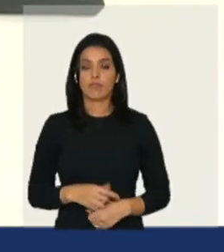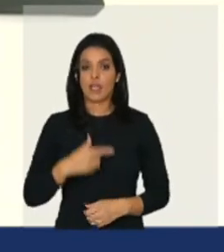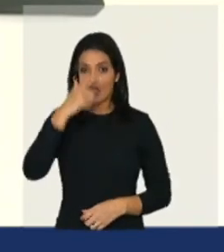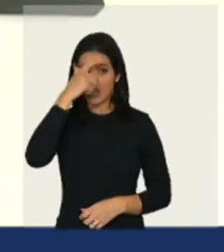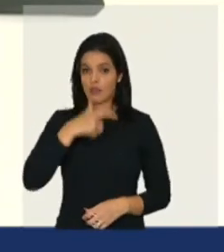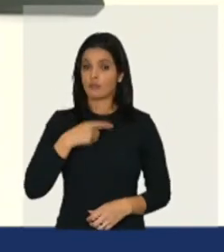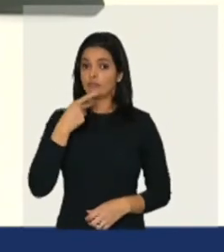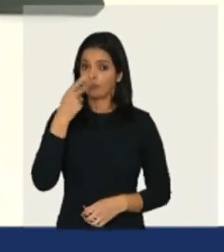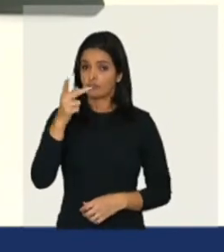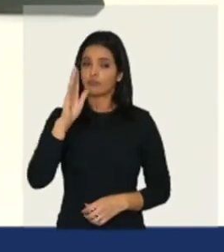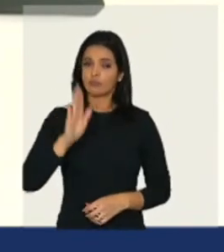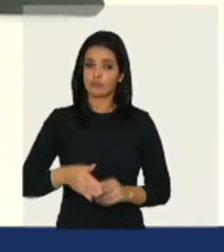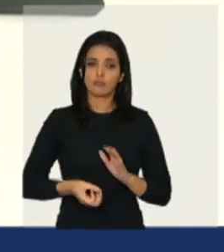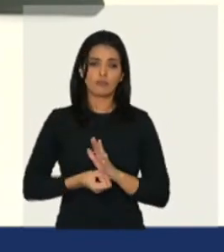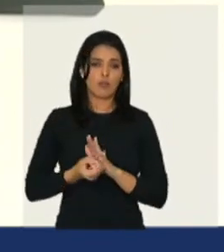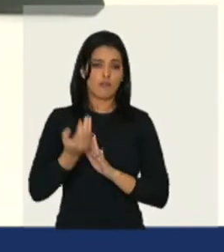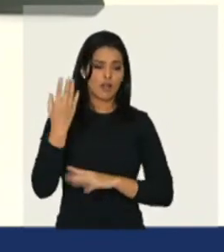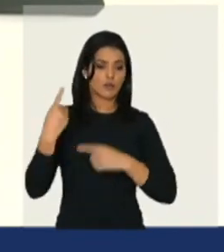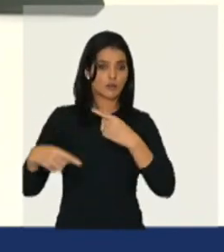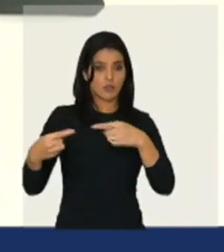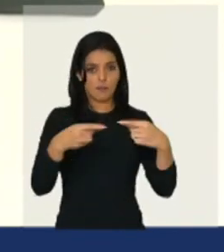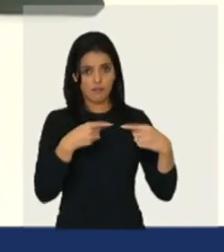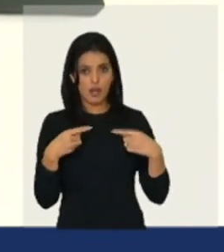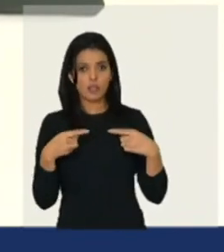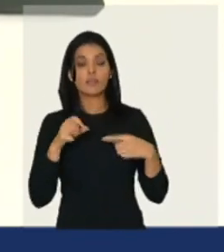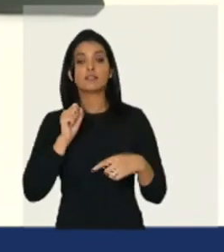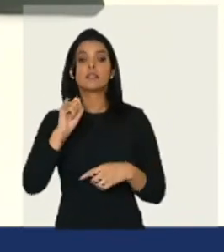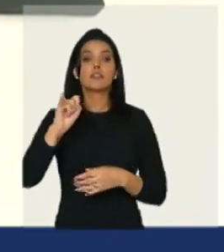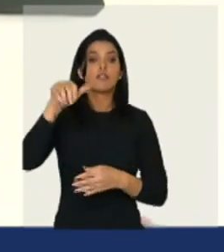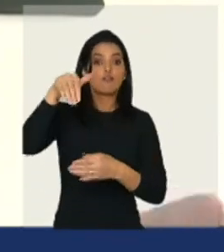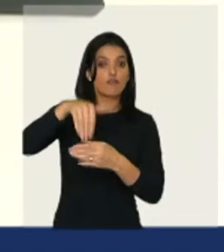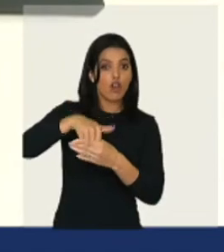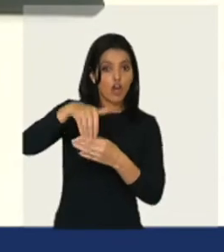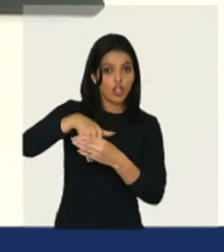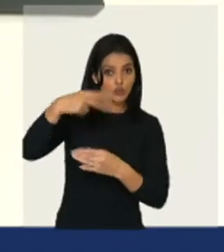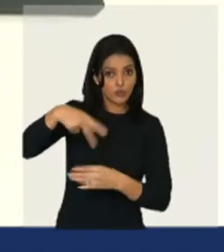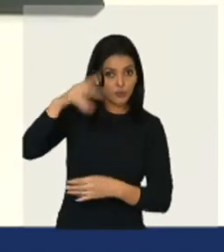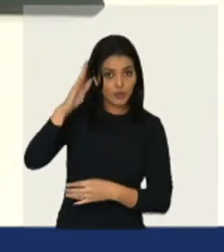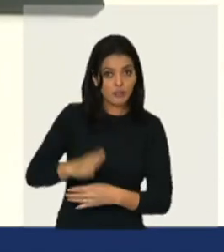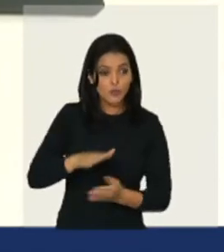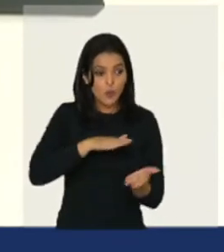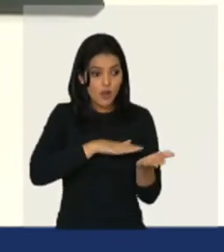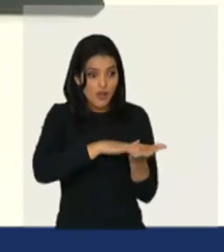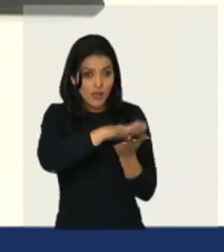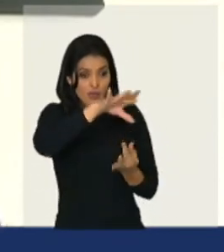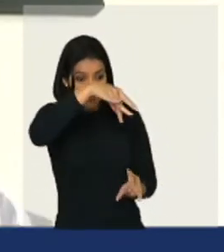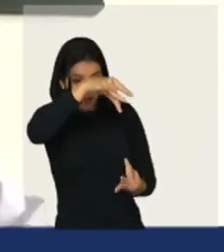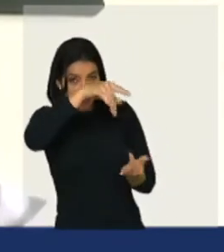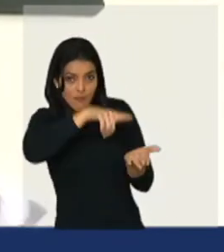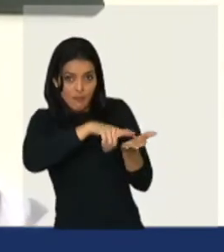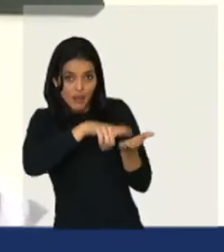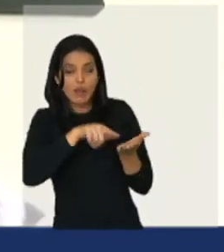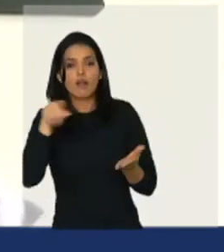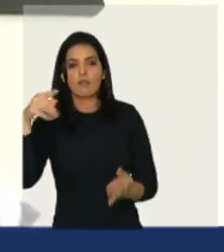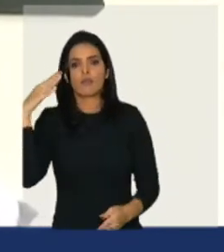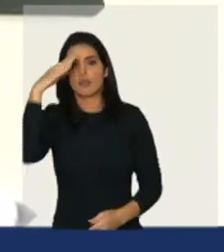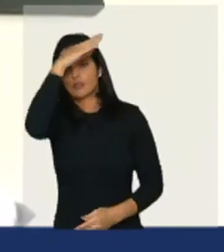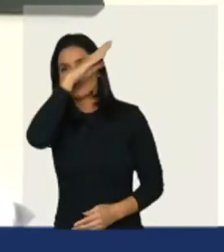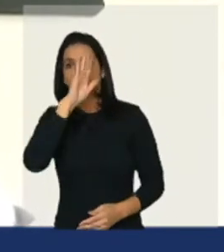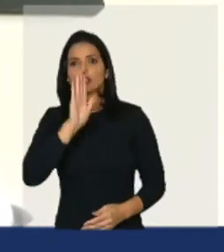DITO, EM ALGUNS DEBATES, DEPUTADO TATO, QUE SE O VOTO NO BRASIL HOJE FOSSE IMPRESSO, BOLSONARO ESTARIA PEDINDO VOTO